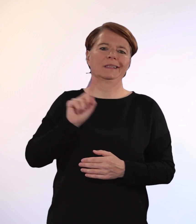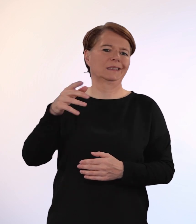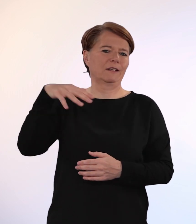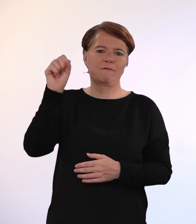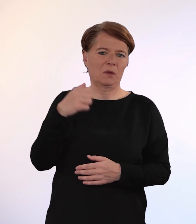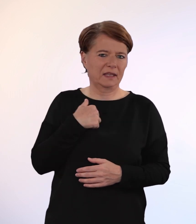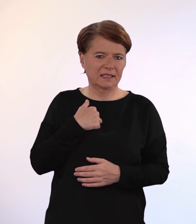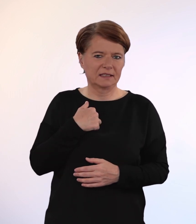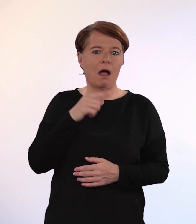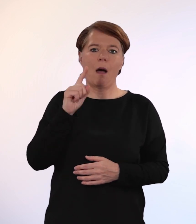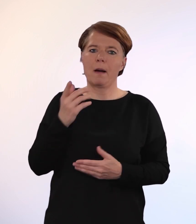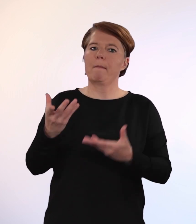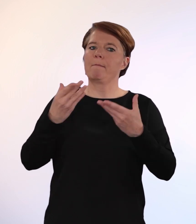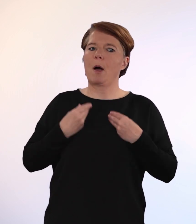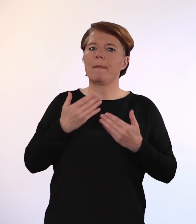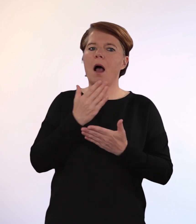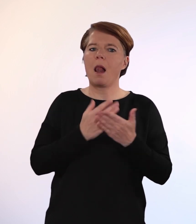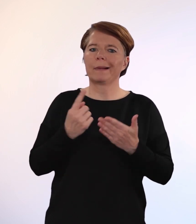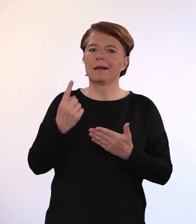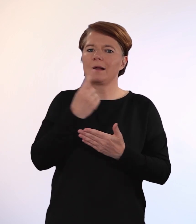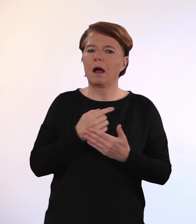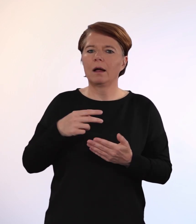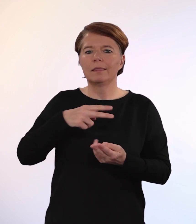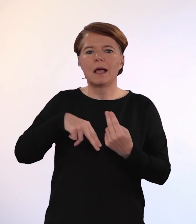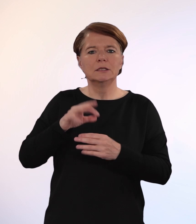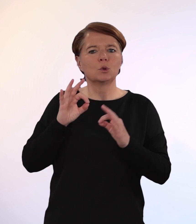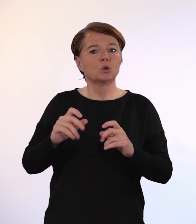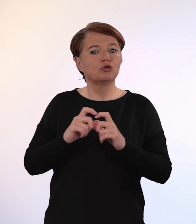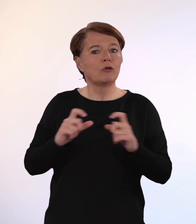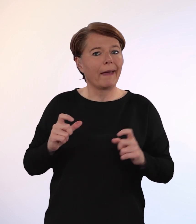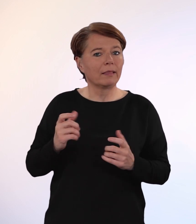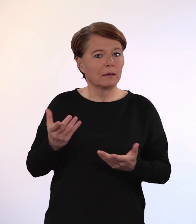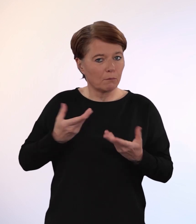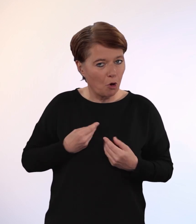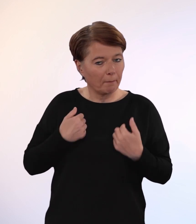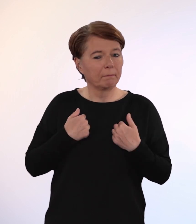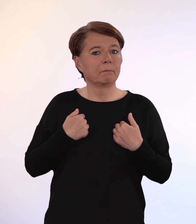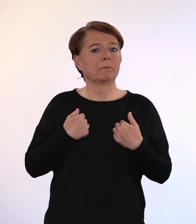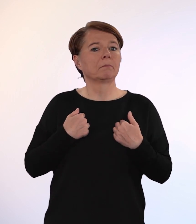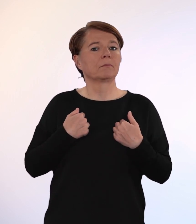Aber ich habe einen Halbjahres-Tanzgutschein bekommen